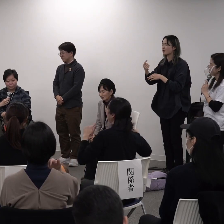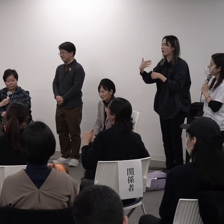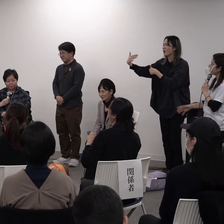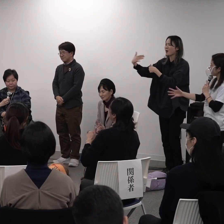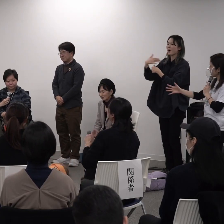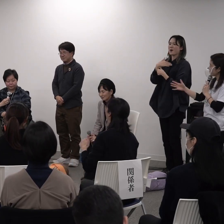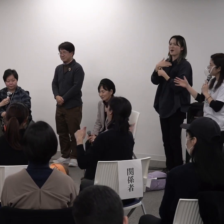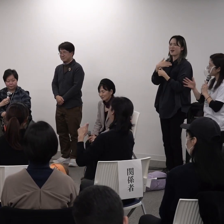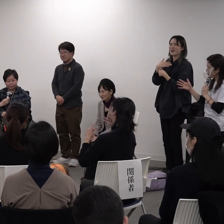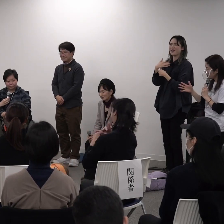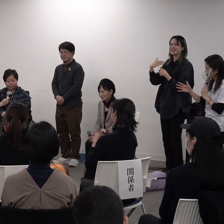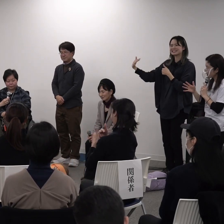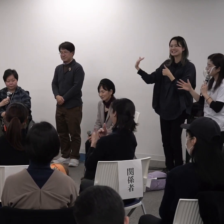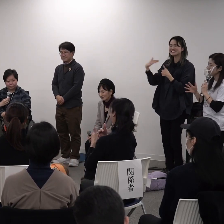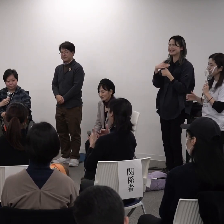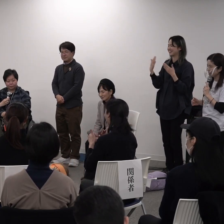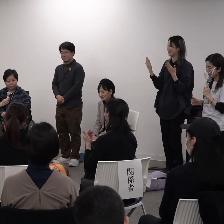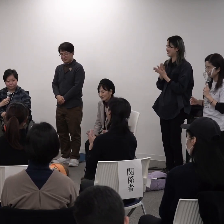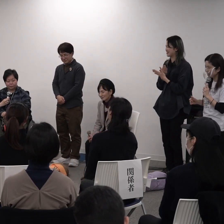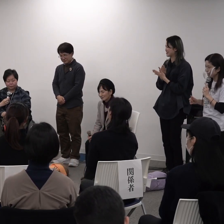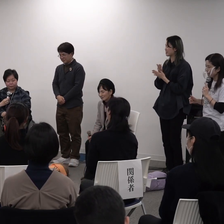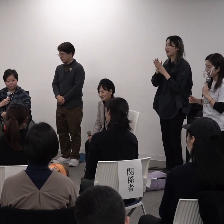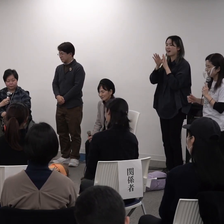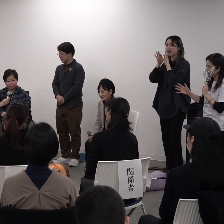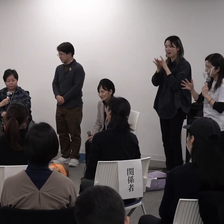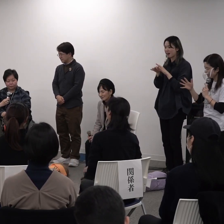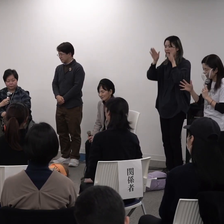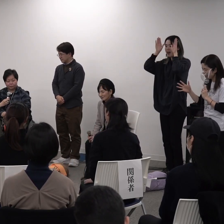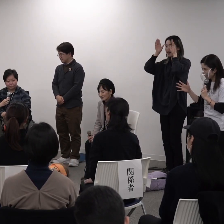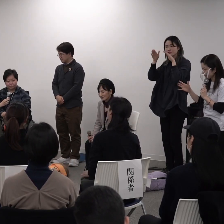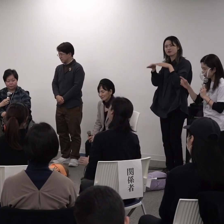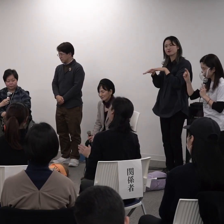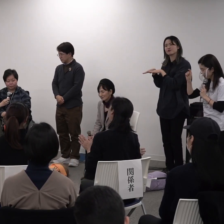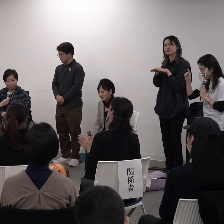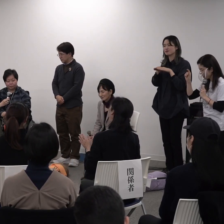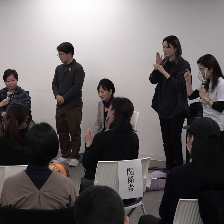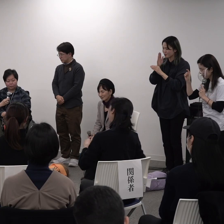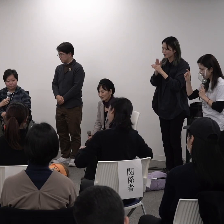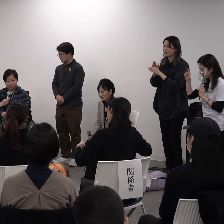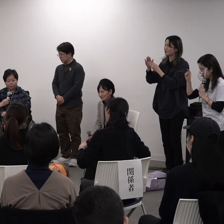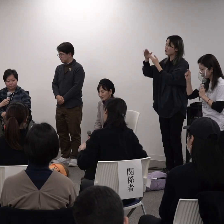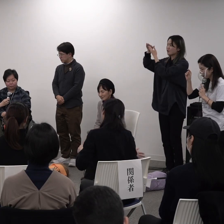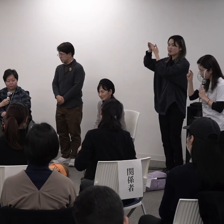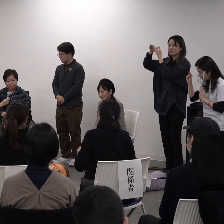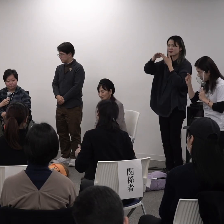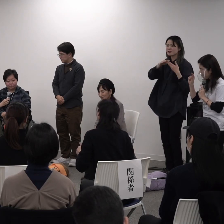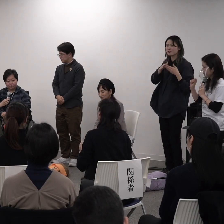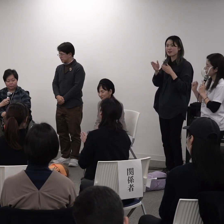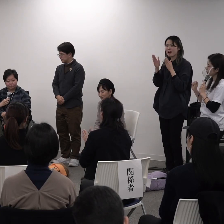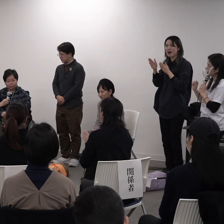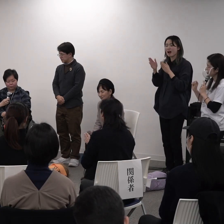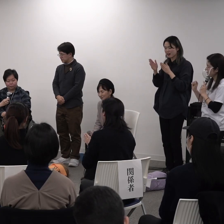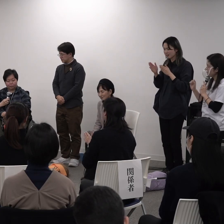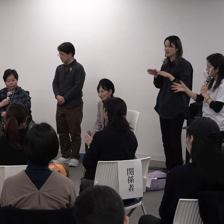なのでねちょっとお休みしてたり 代がわりでちょうど期間 が空く場合もあったりするので